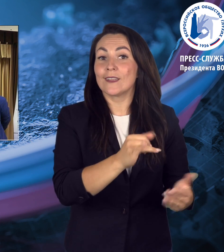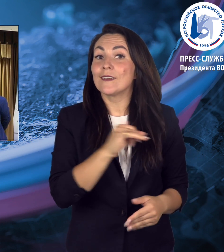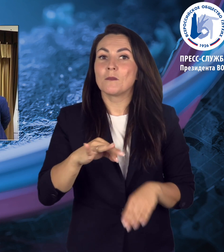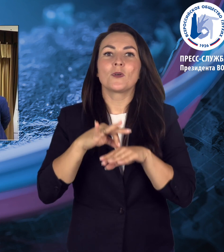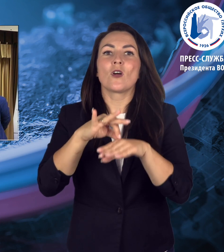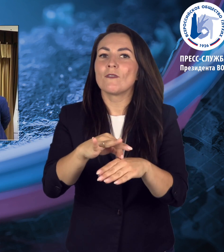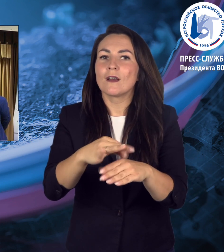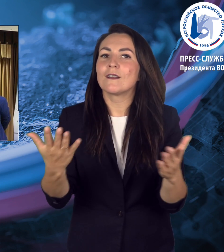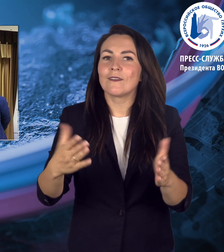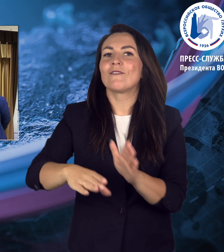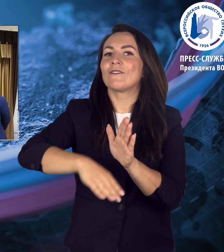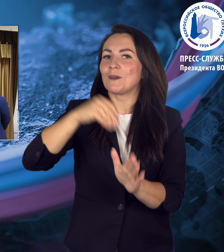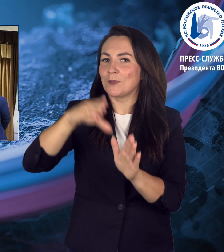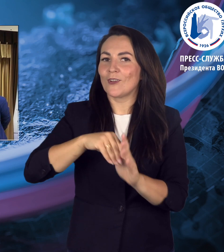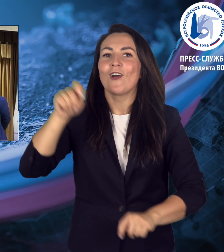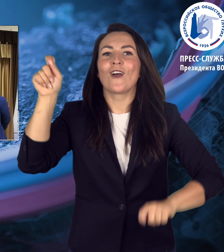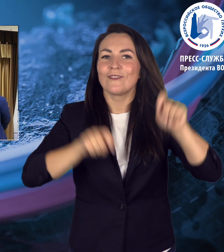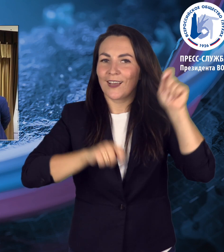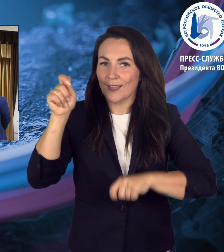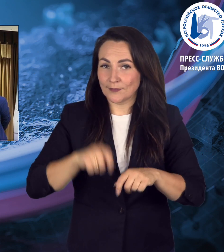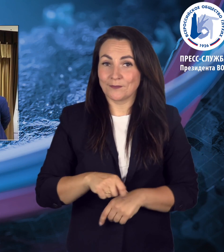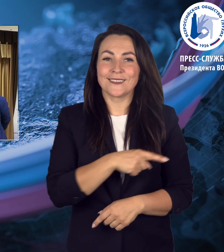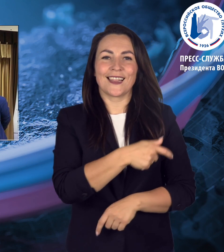и провел выборную конференцию.